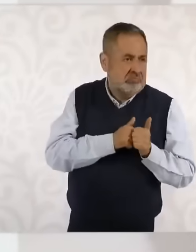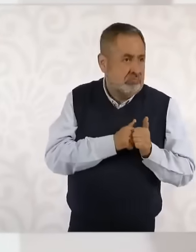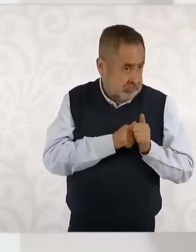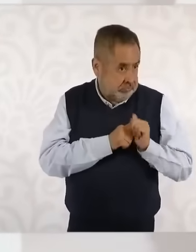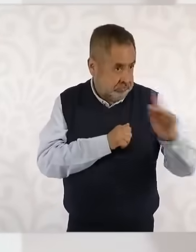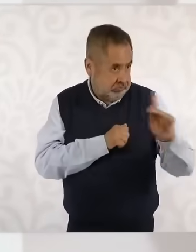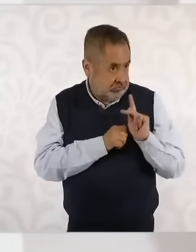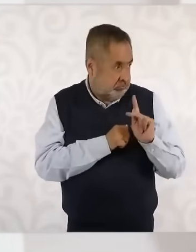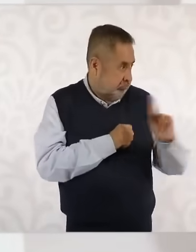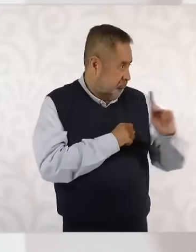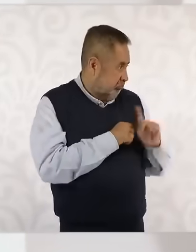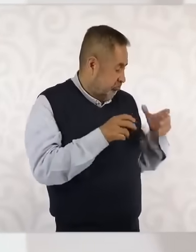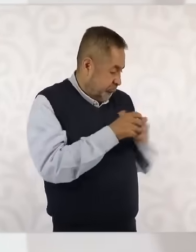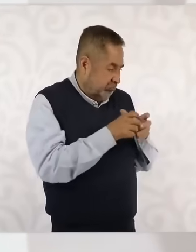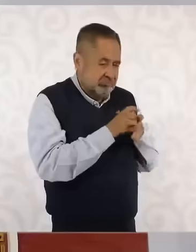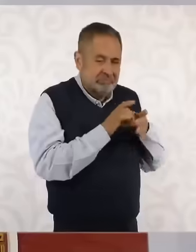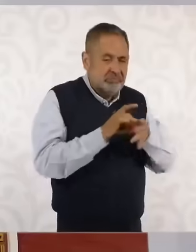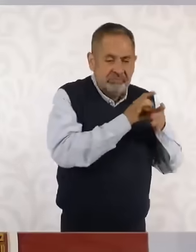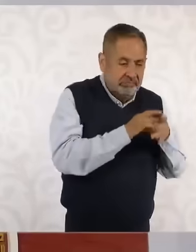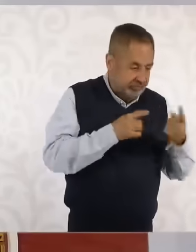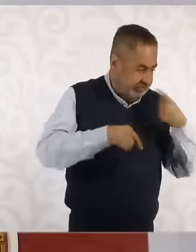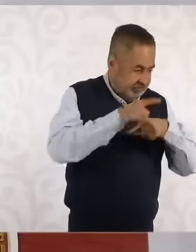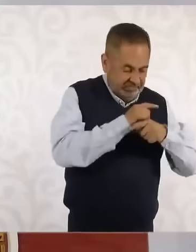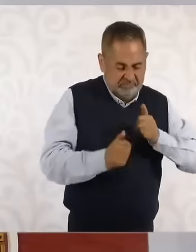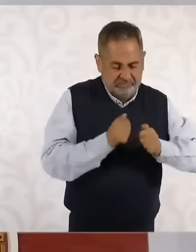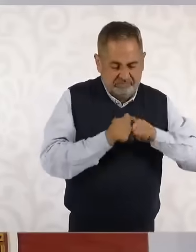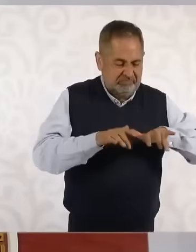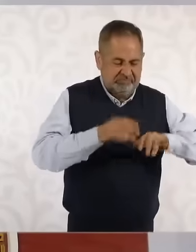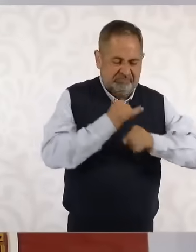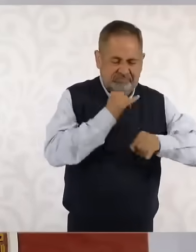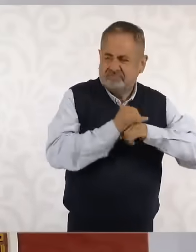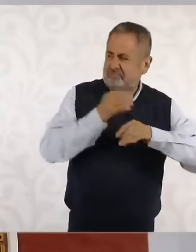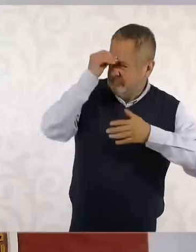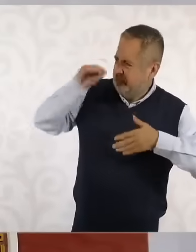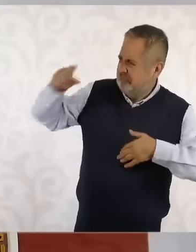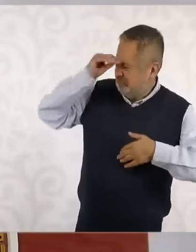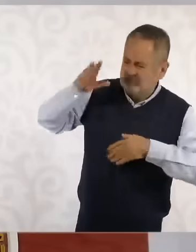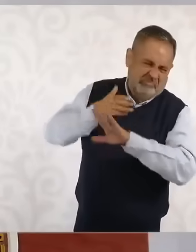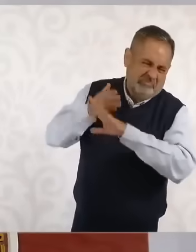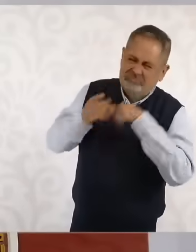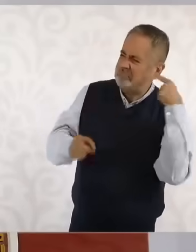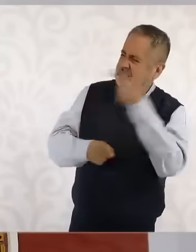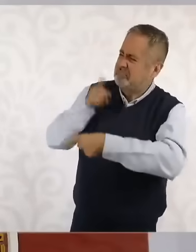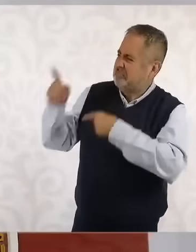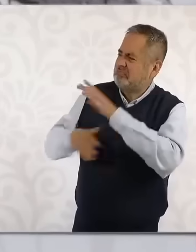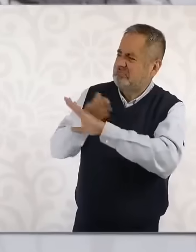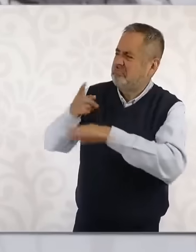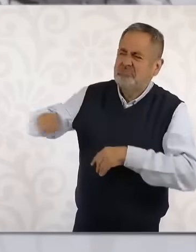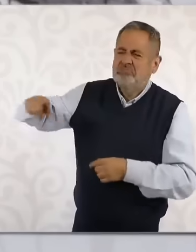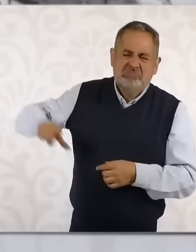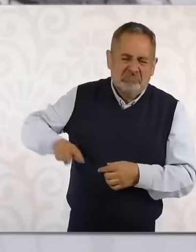principalmente para descalificar, para atacar a los gobiernos democráticos.